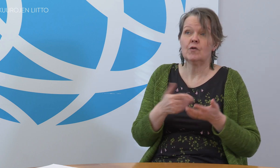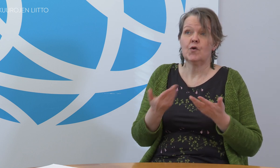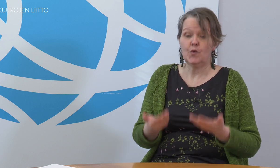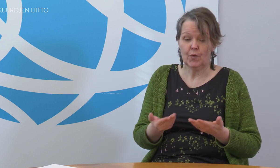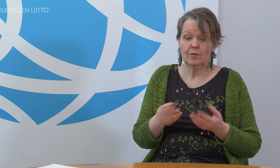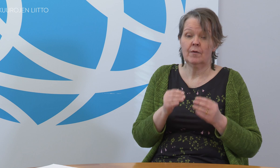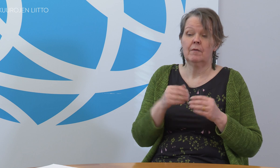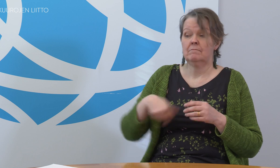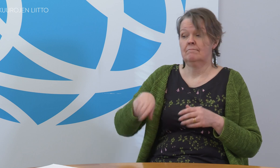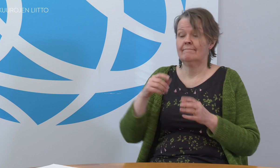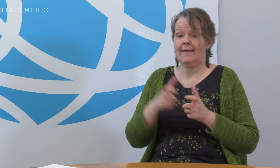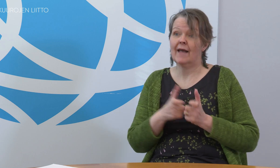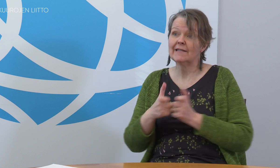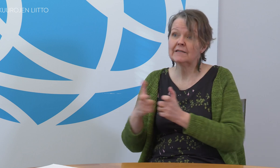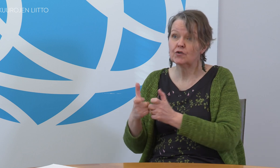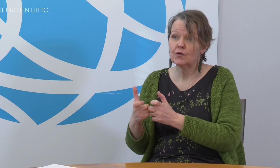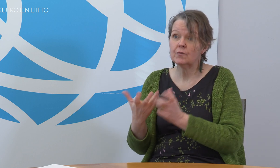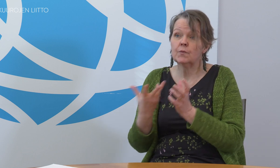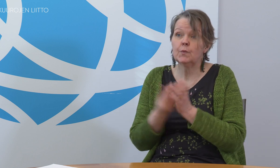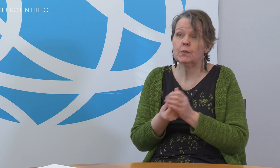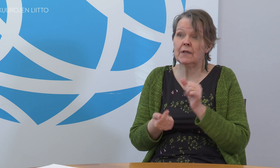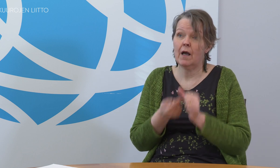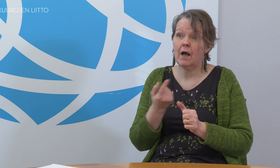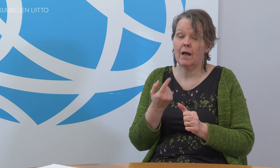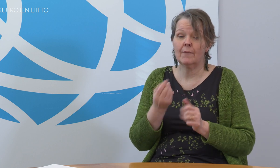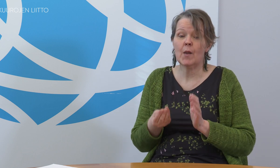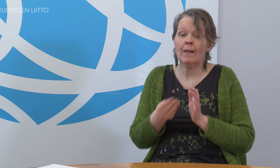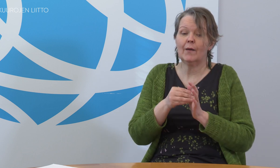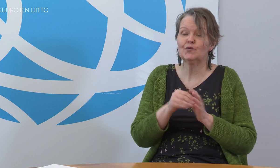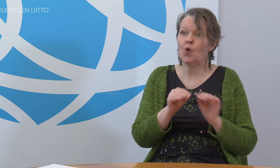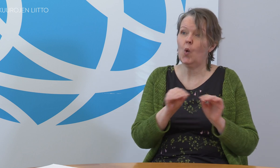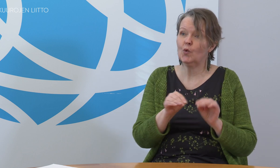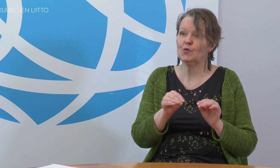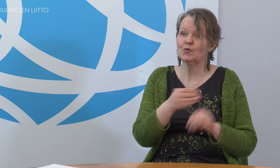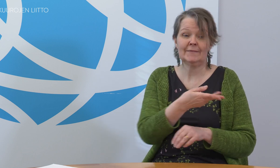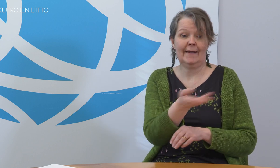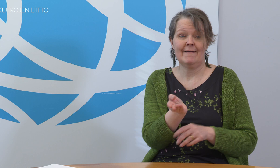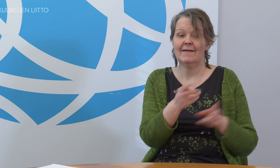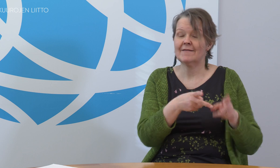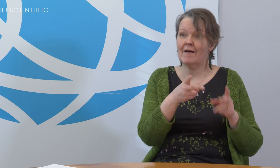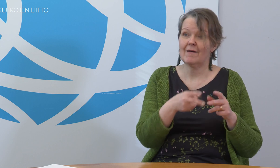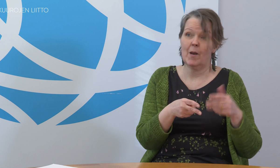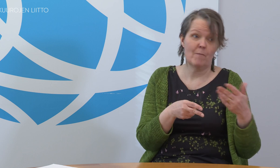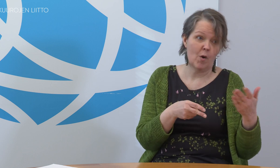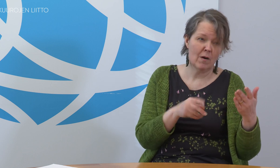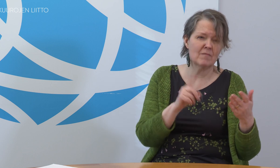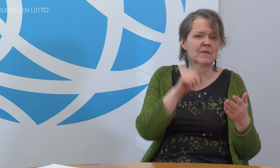Me järjestöt yhdessä olemme alkaneet pitää täydennyskoulutuksia sairaaloihin.